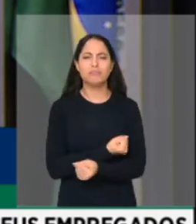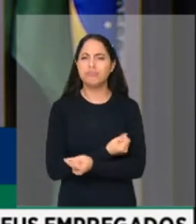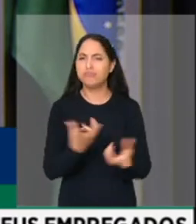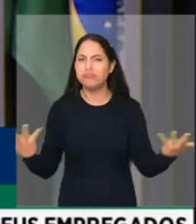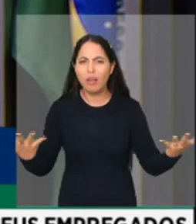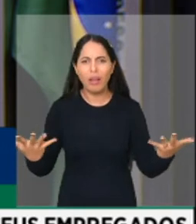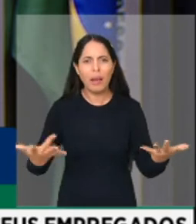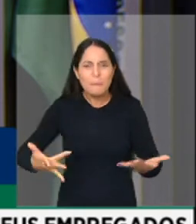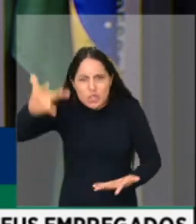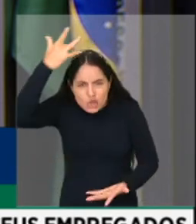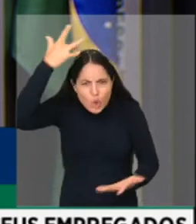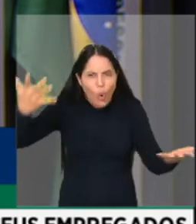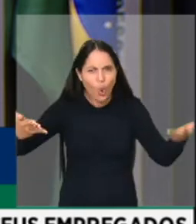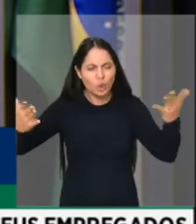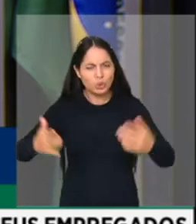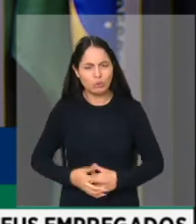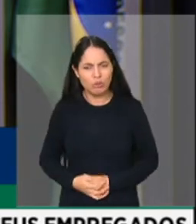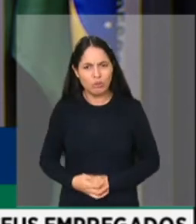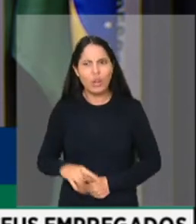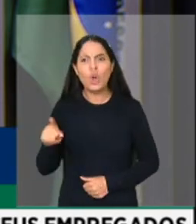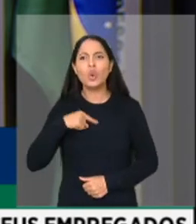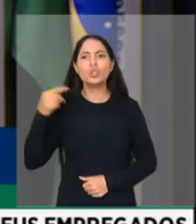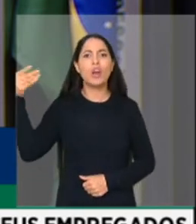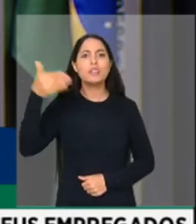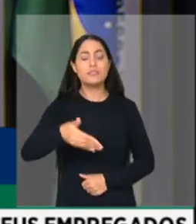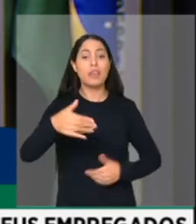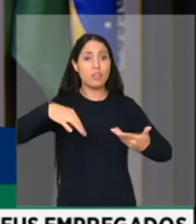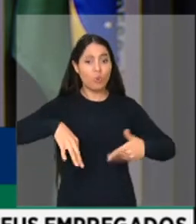SÃO AVILTANTES. NÃO É POSSÍVEL PASSAR AQUI NO CONGRESSO NACIONAL, APESAR DOS